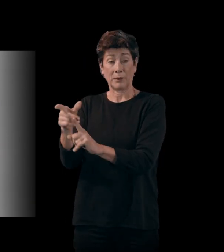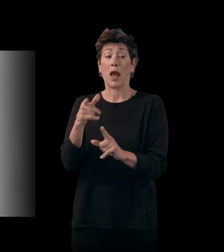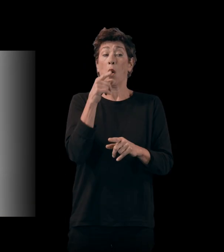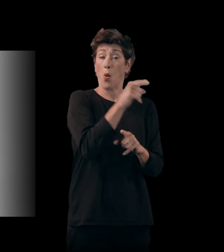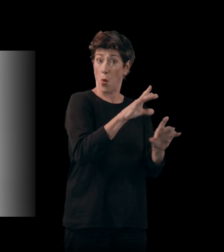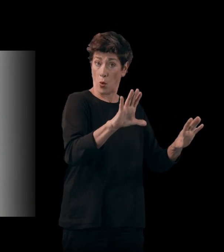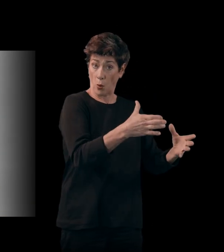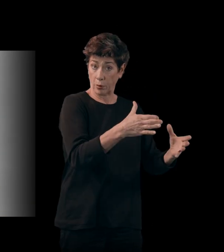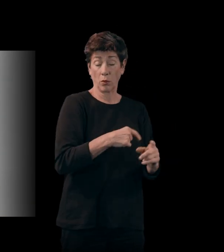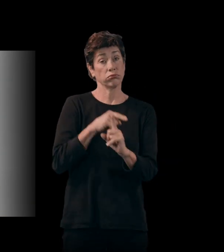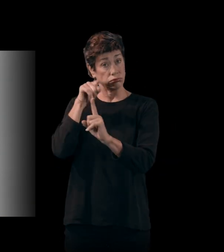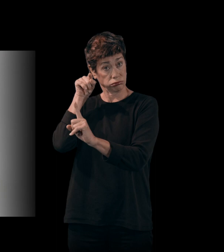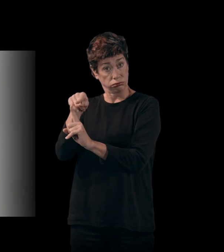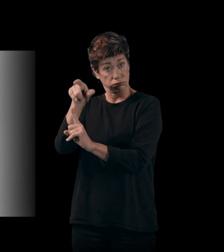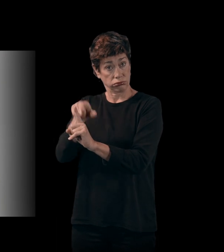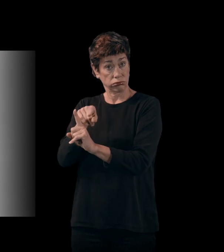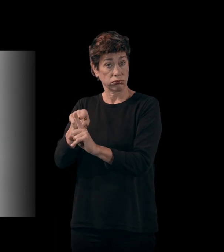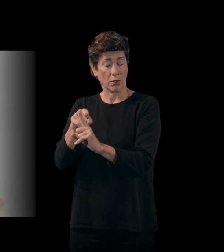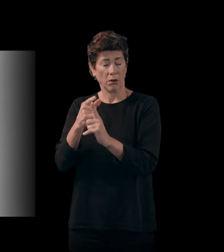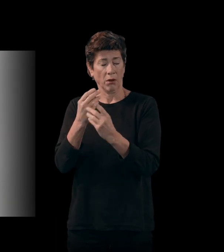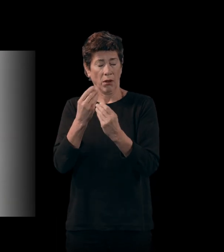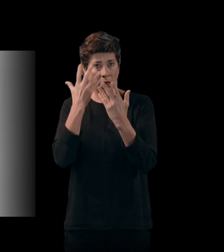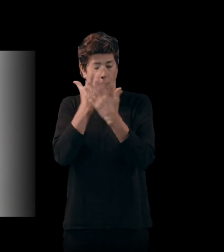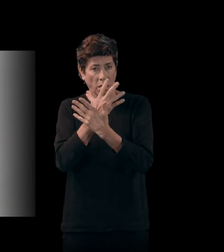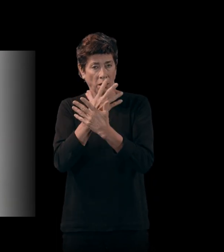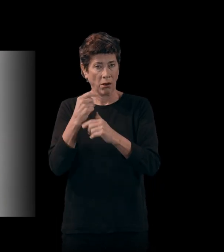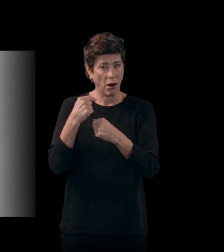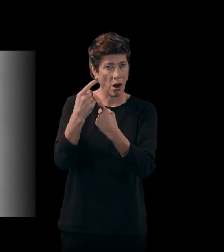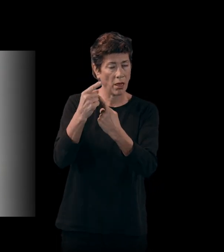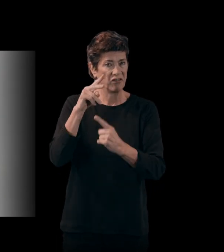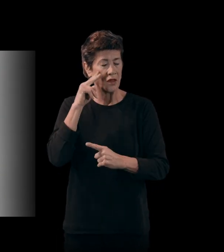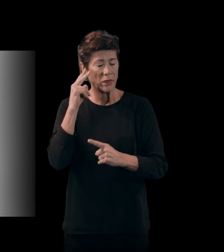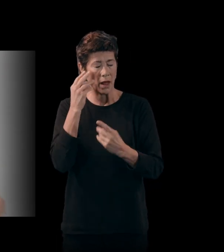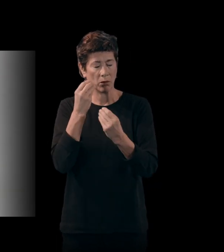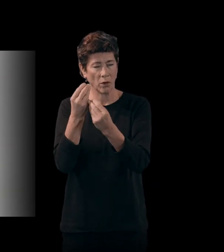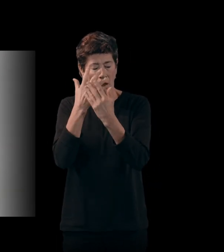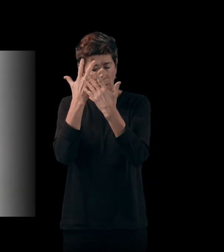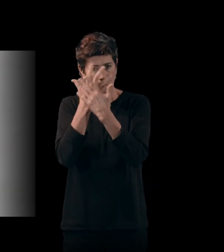Il y a vous qui allez être absolument troublé par le voyage au Vietnam, notamment d'une façon intime. On y viendra.